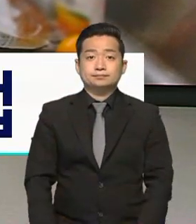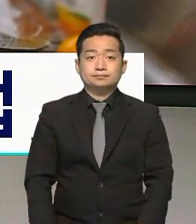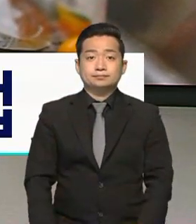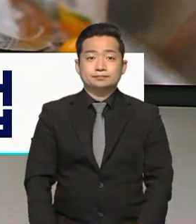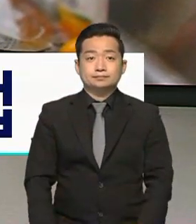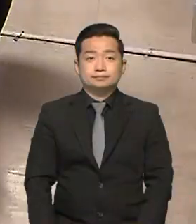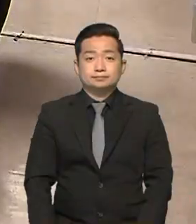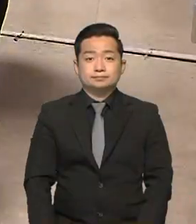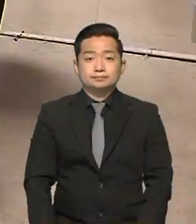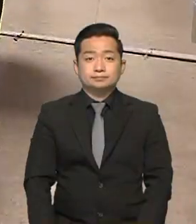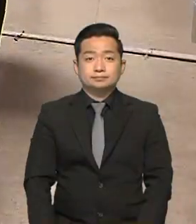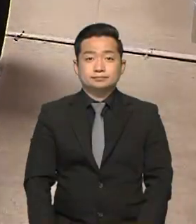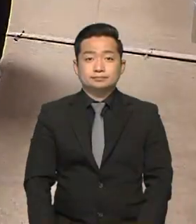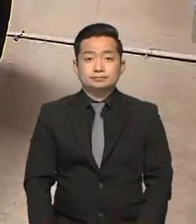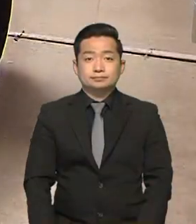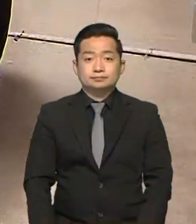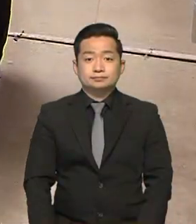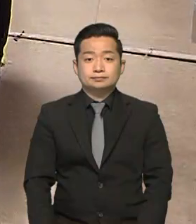전해 드립니다. (기자) 서울의 한 중학교 점심시간.